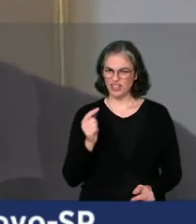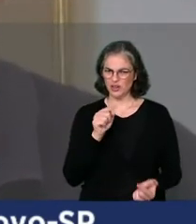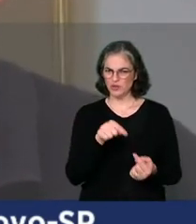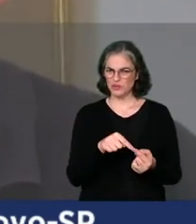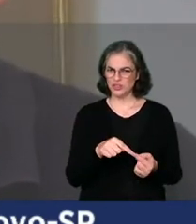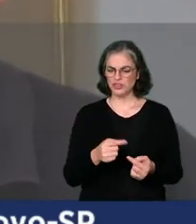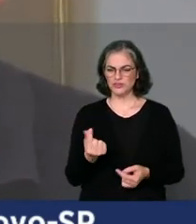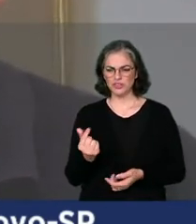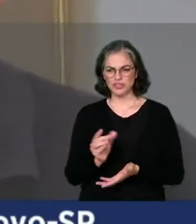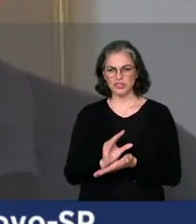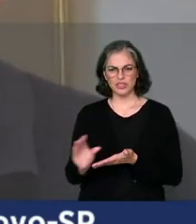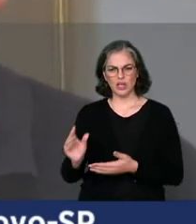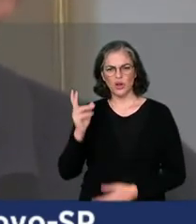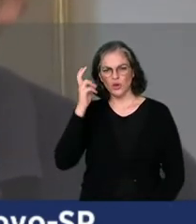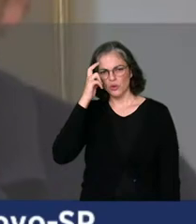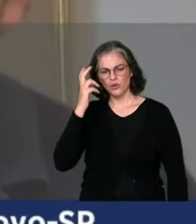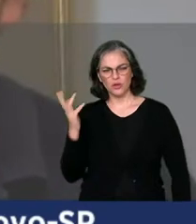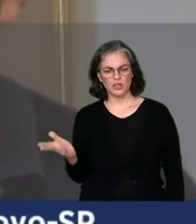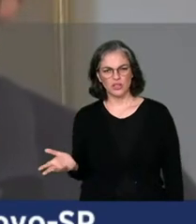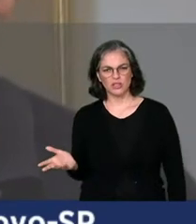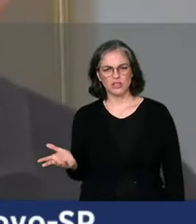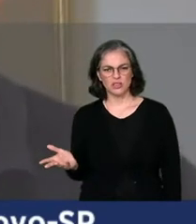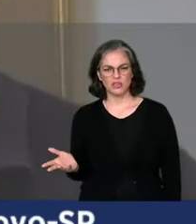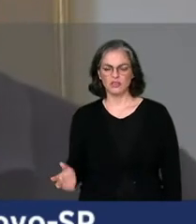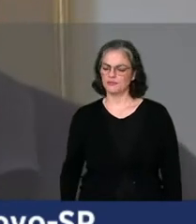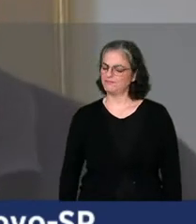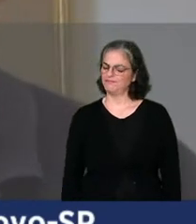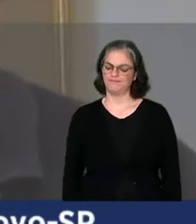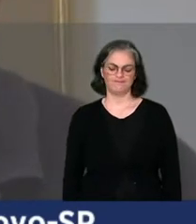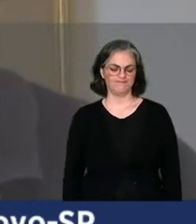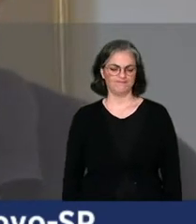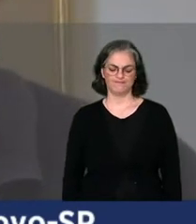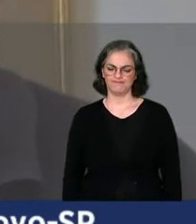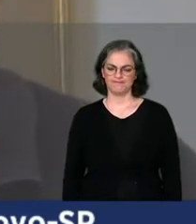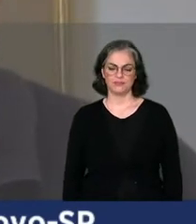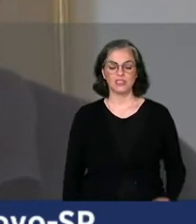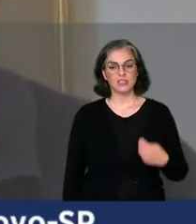TIRANDO DA META O DESTINO DE RECURSOS PARA A CULTURA. NÓS DEVERÍAMOS PENSAR QUE NUM